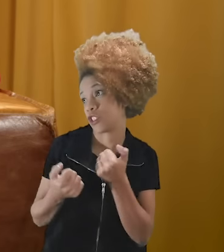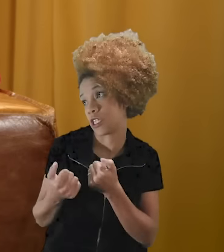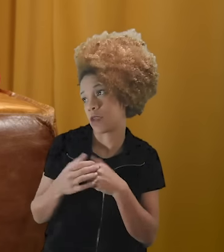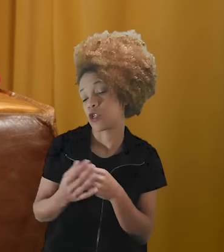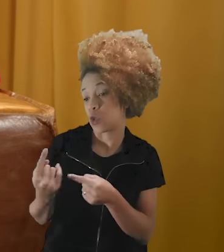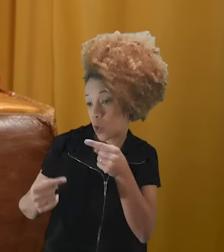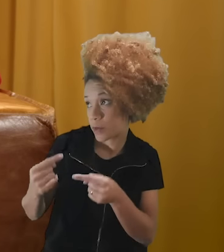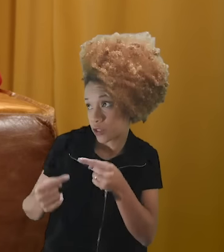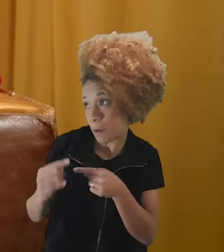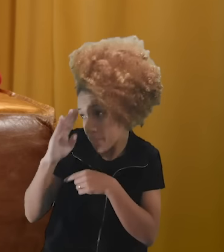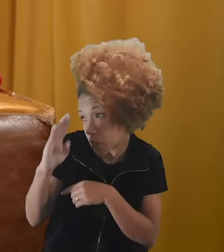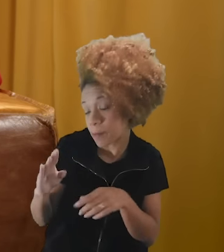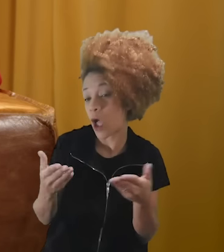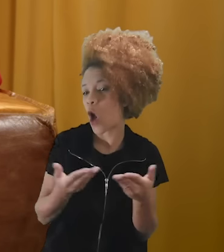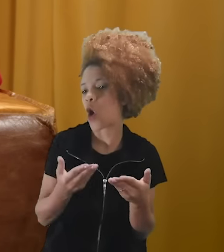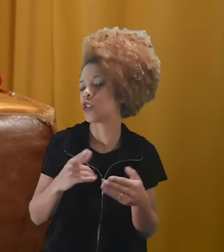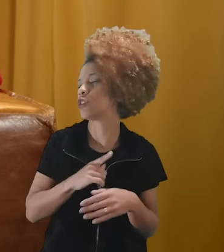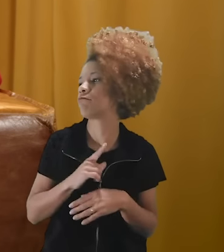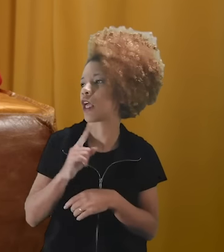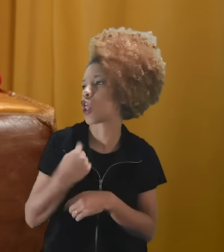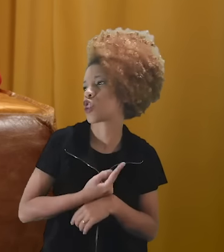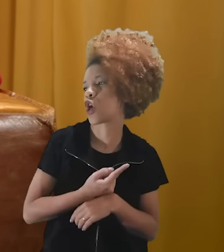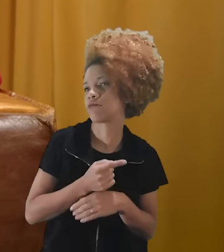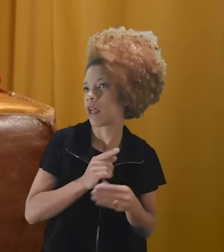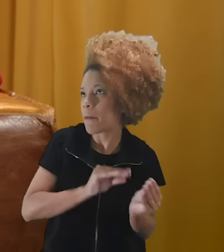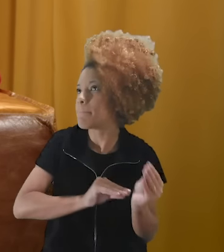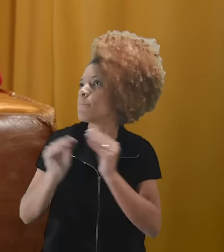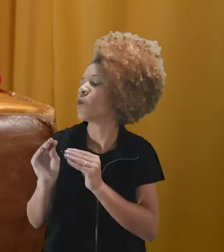games no competitivo principalmente Hoje em dia a gente manda jogadores nossos para times lá fora